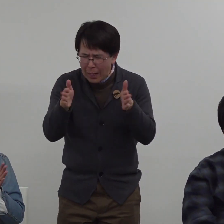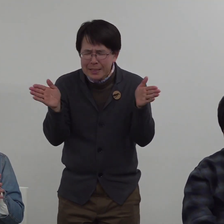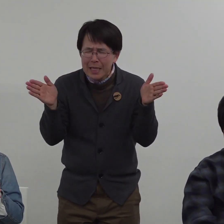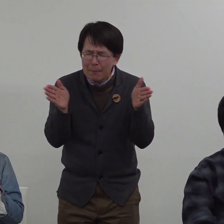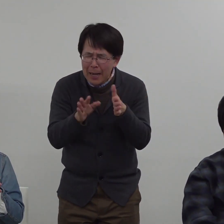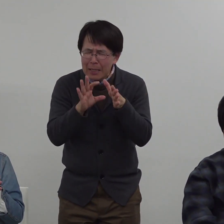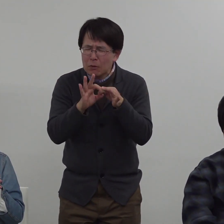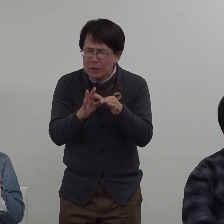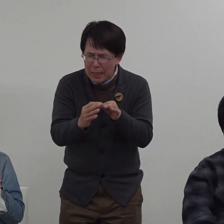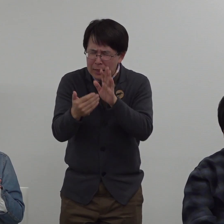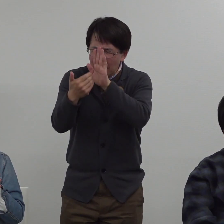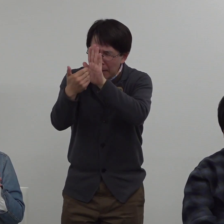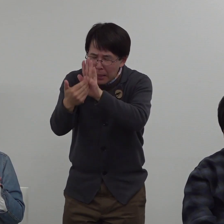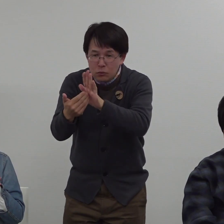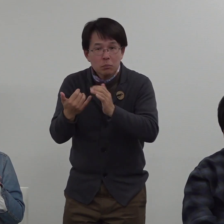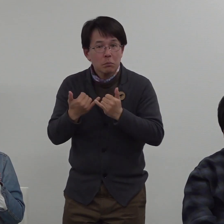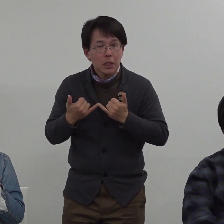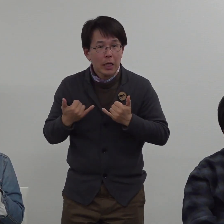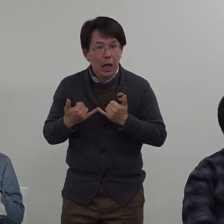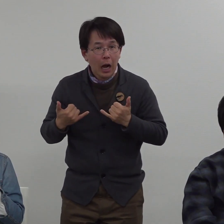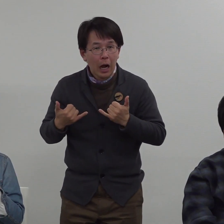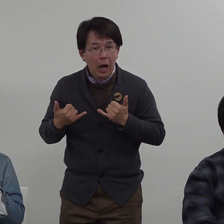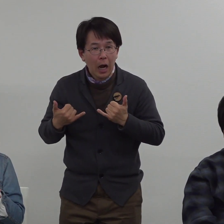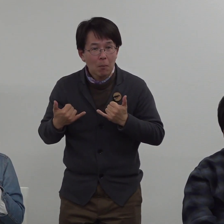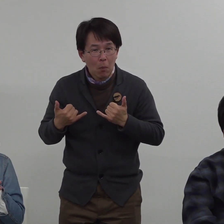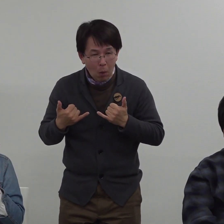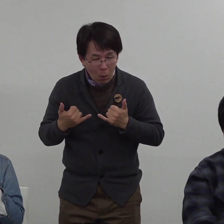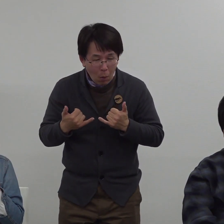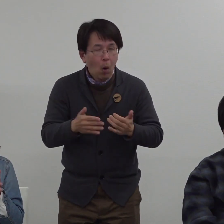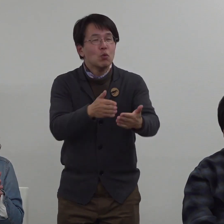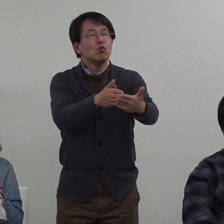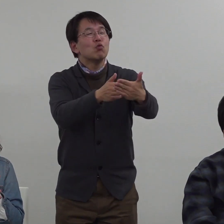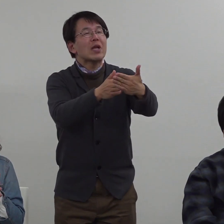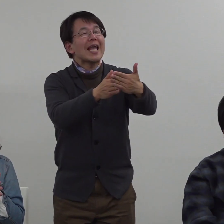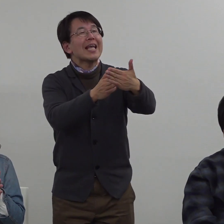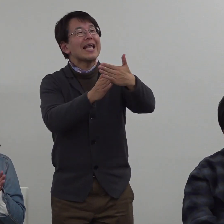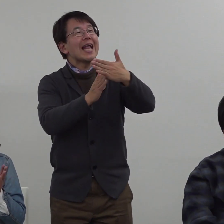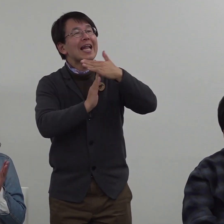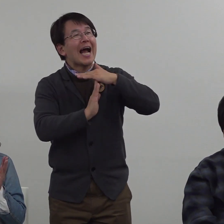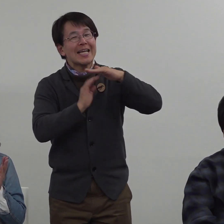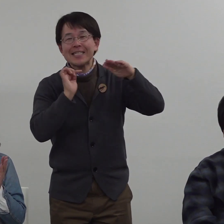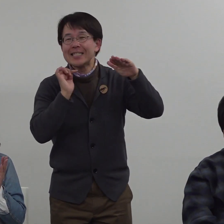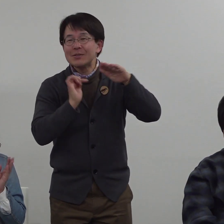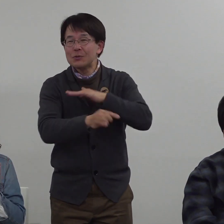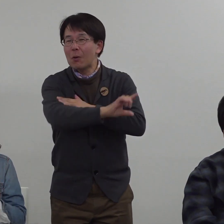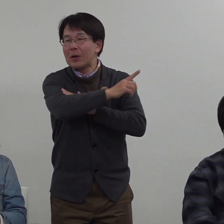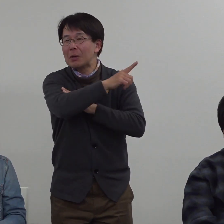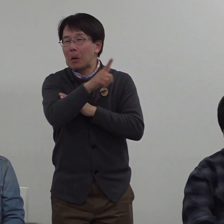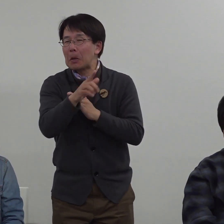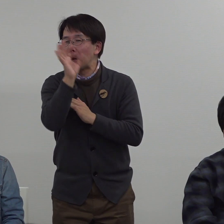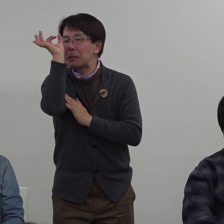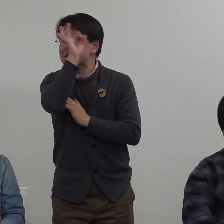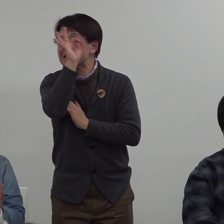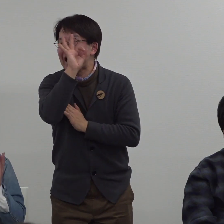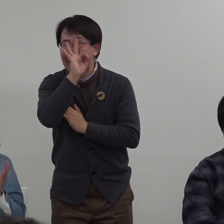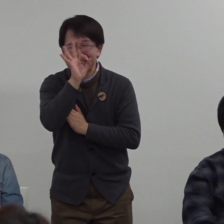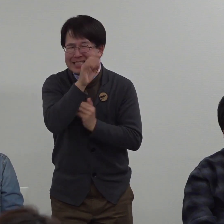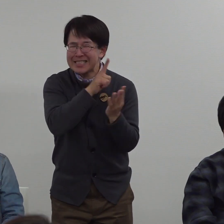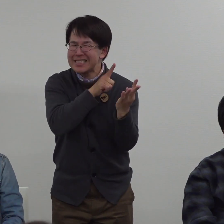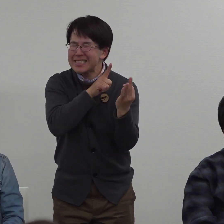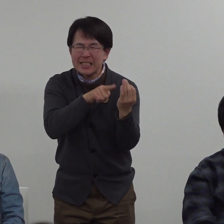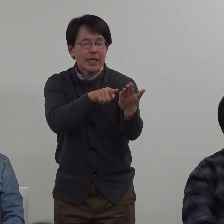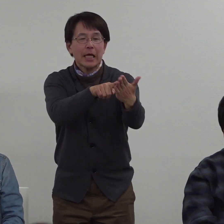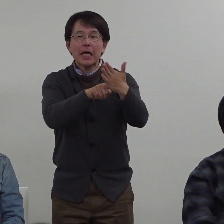もう受け入れない理由としていろいろな理由を探されてそれを出されてしまうんですけど